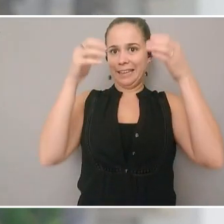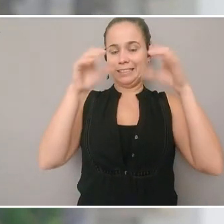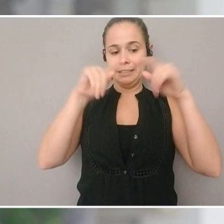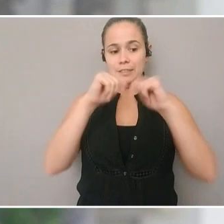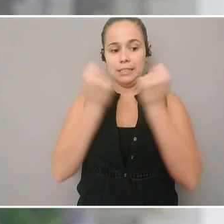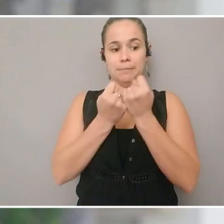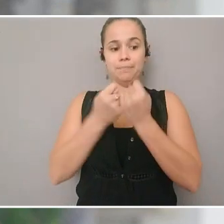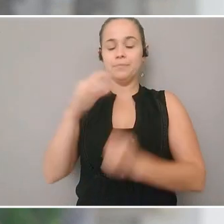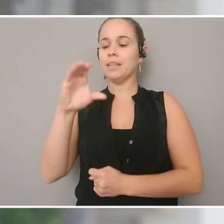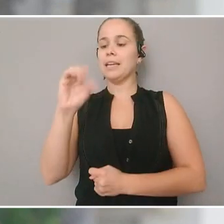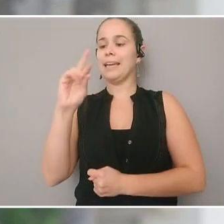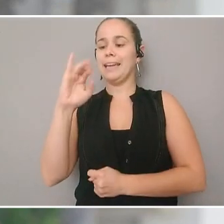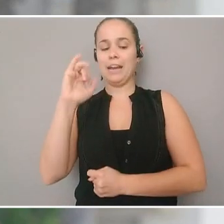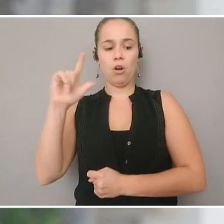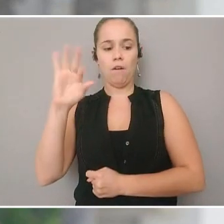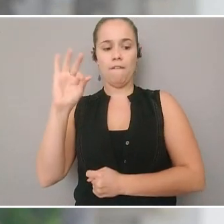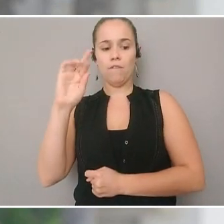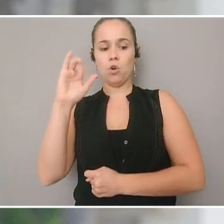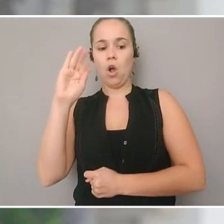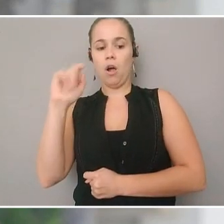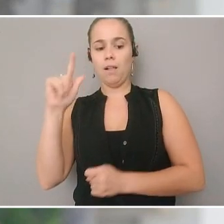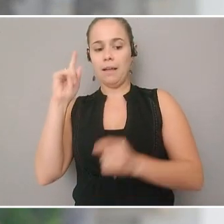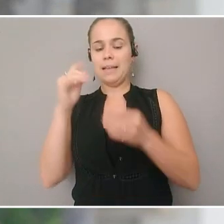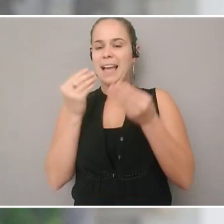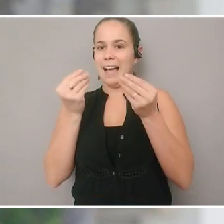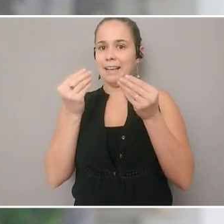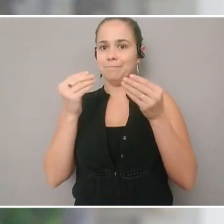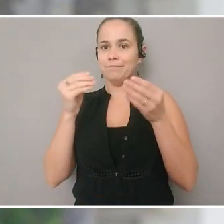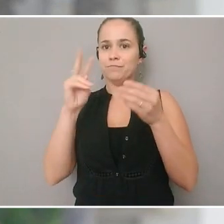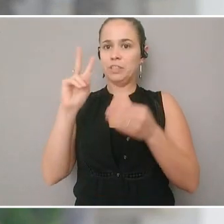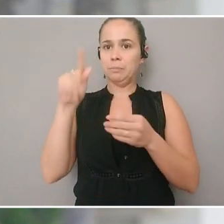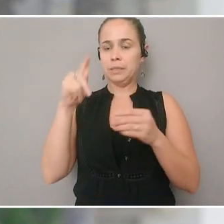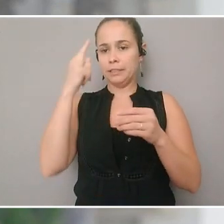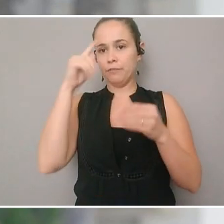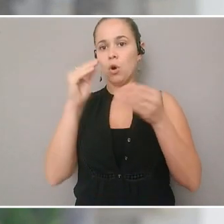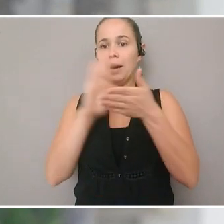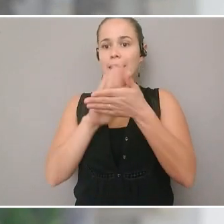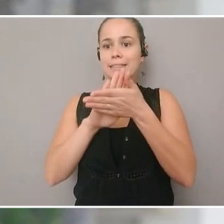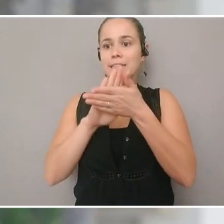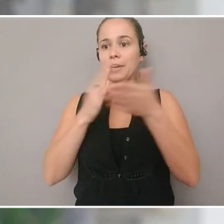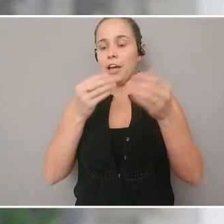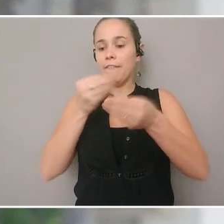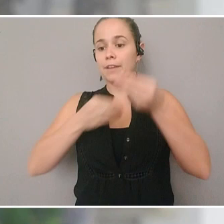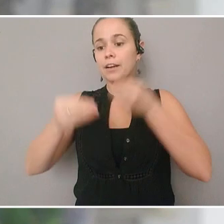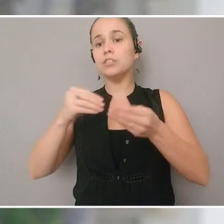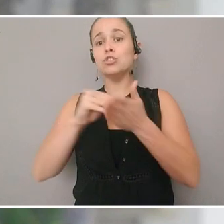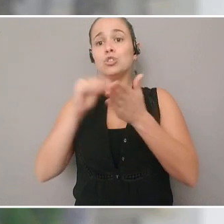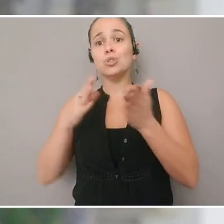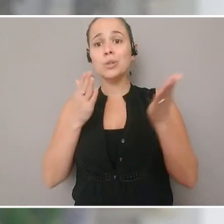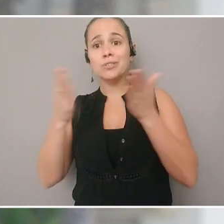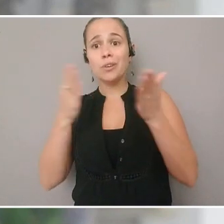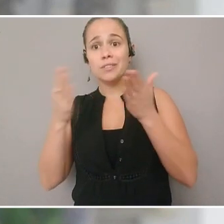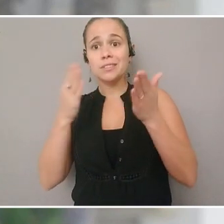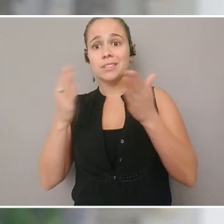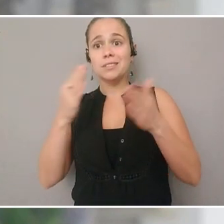Presidente de Asuntos Académicos, Dra. FeRita Carter, Vice presidente de Servicios Estudiantiles,